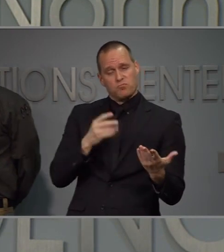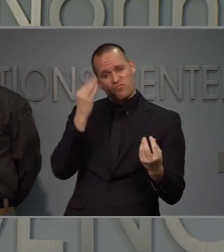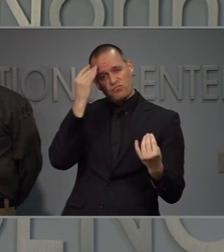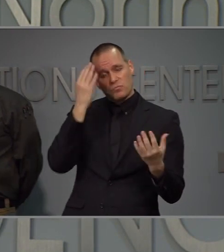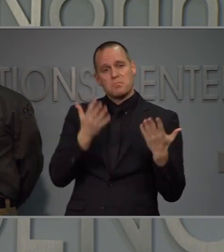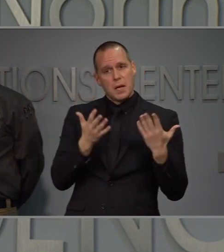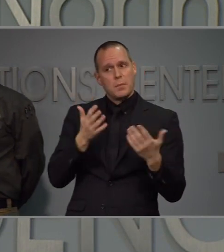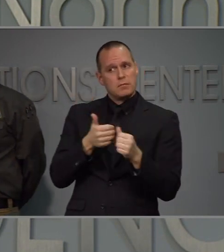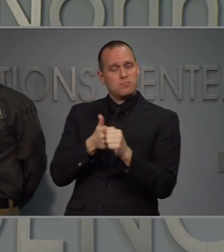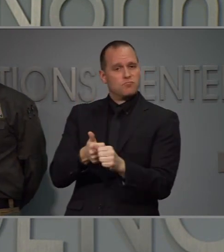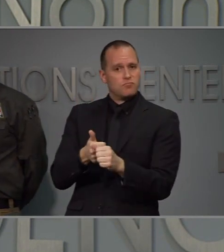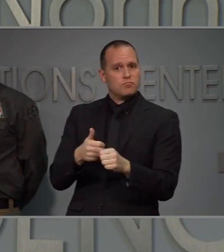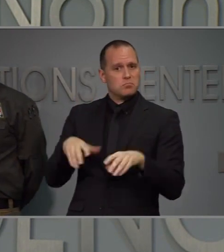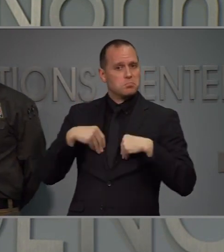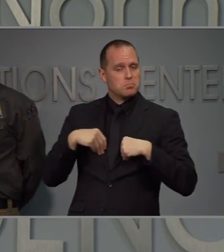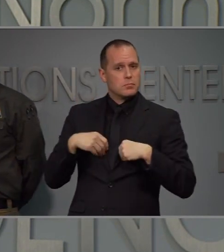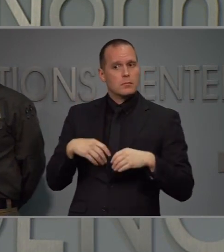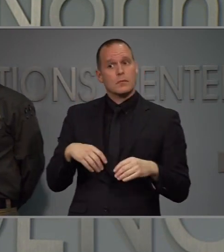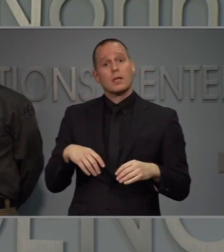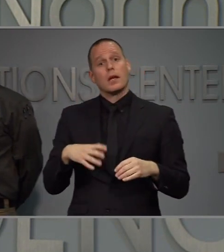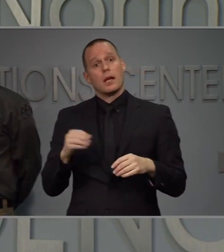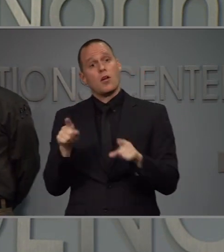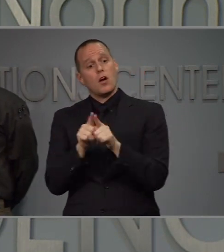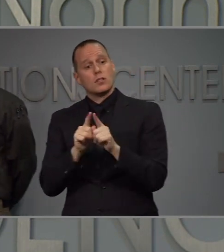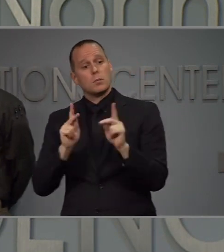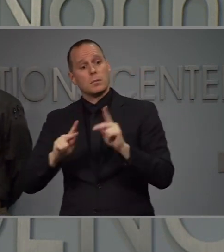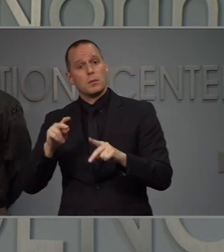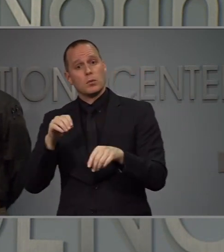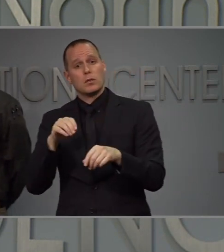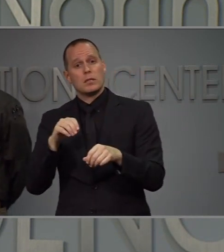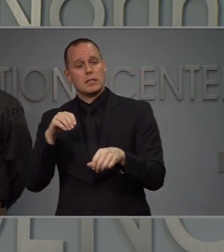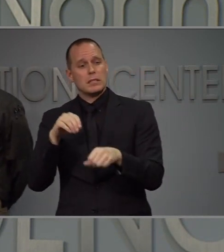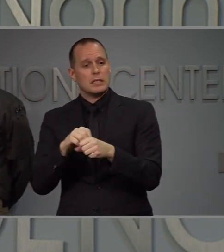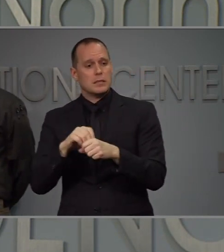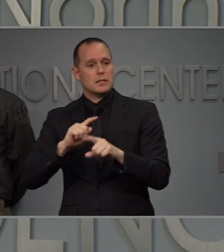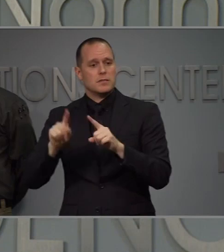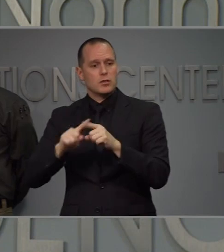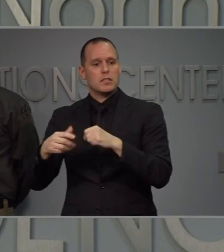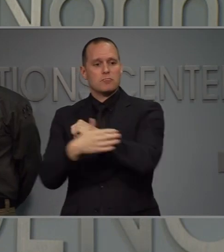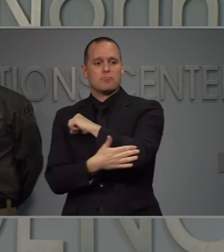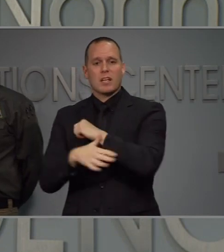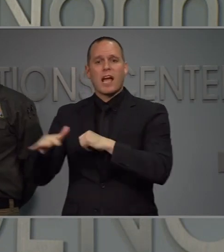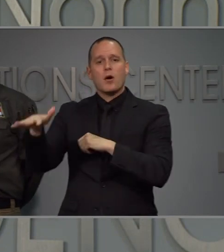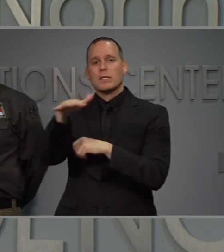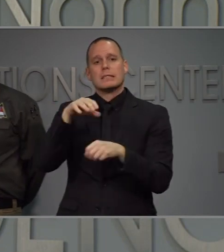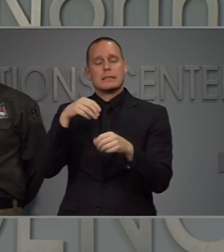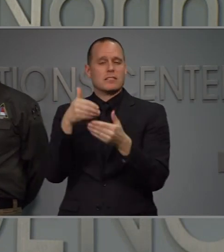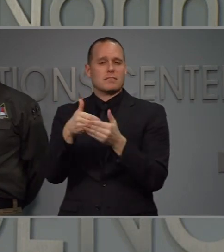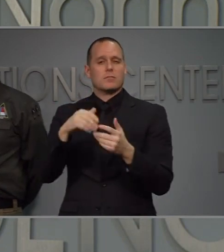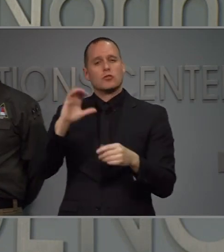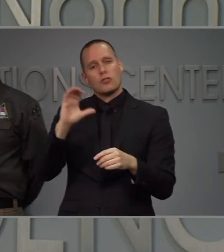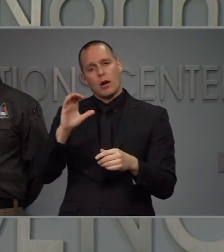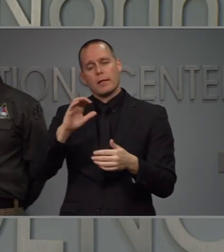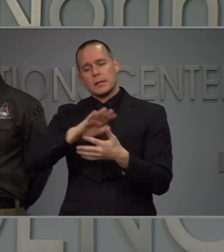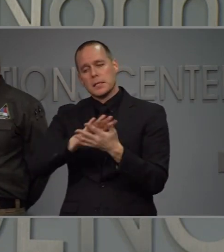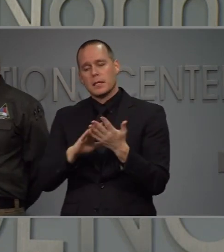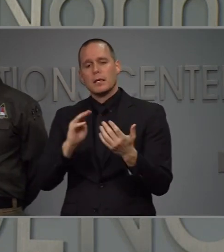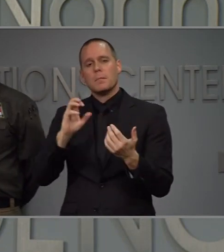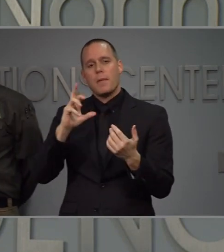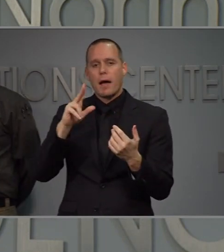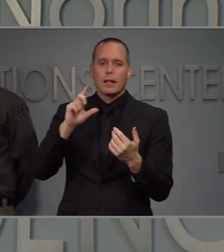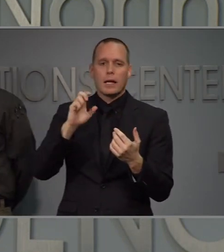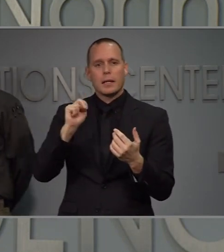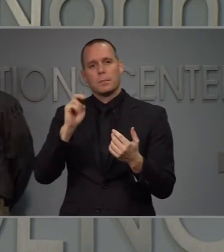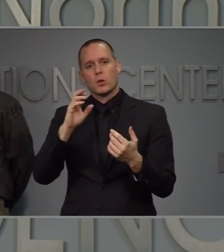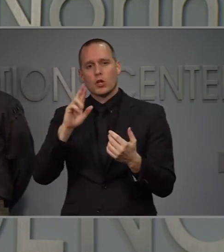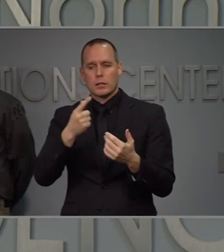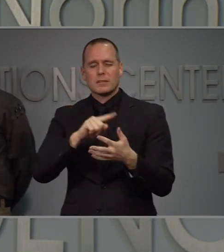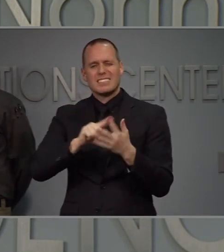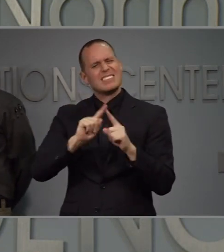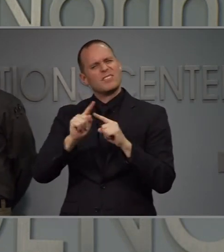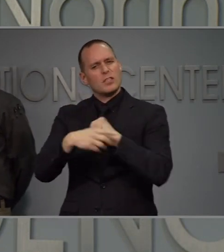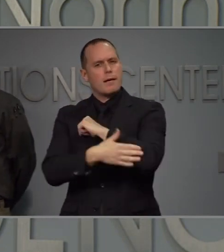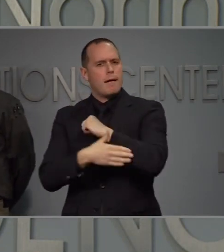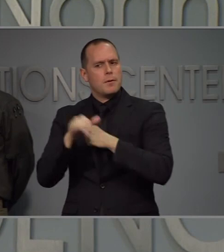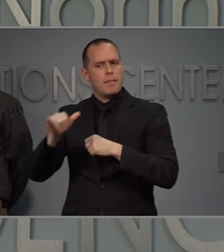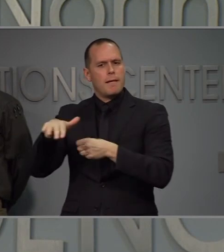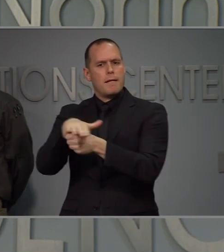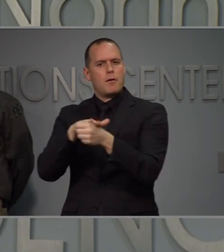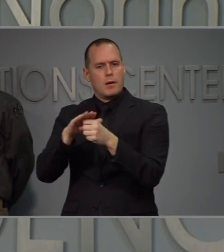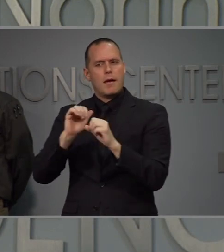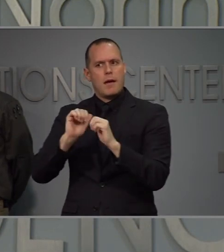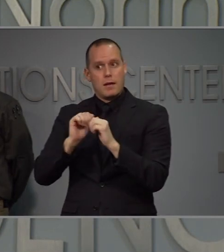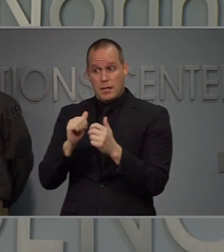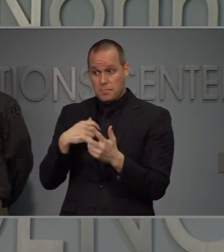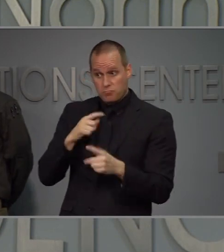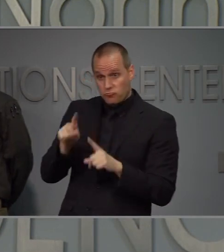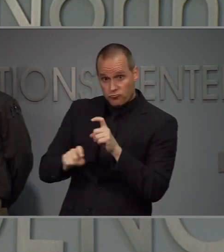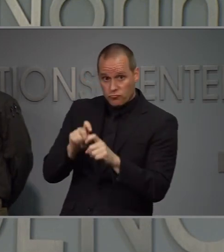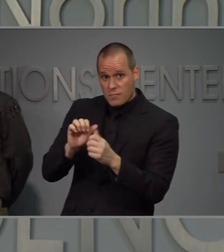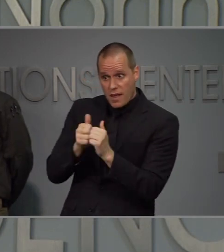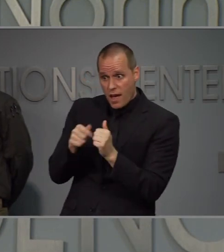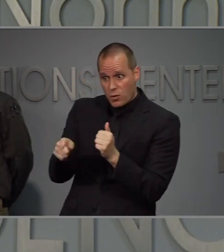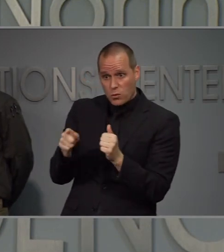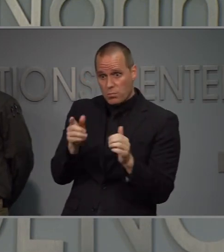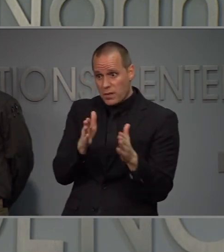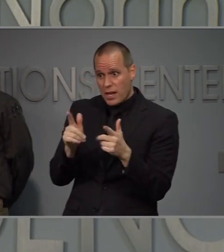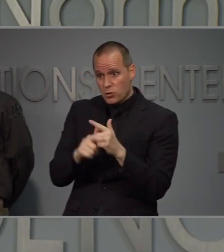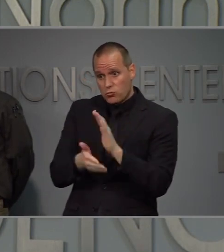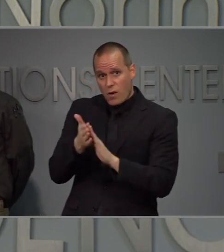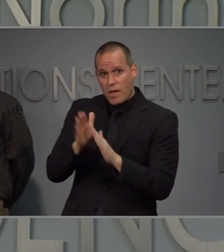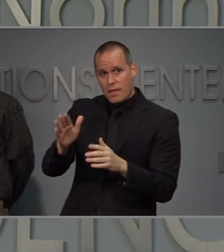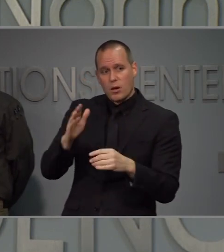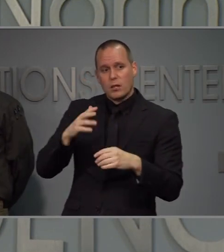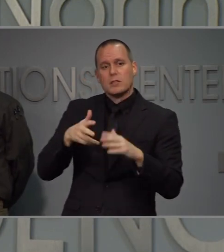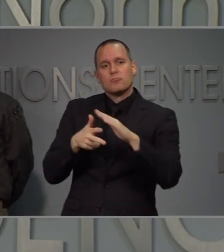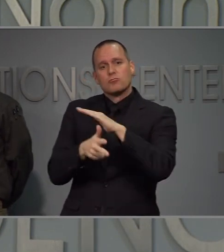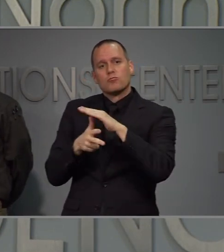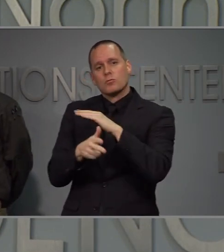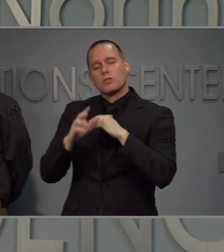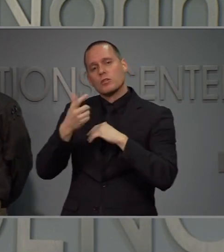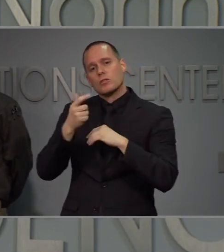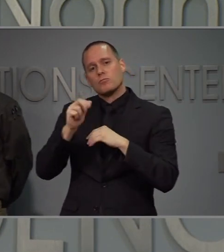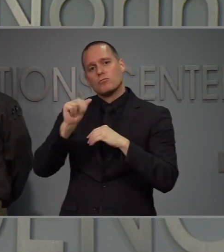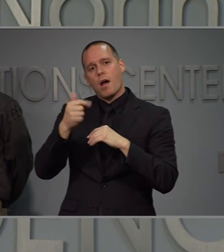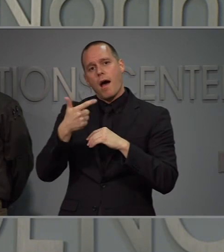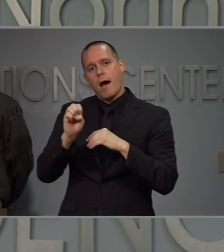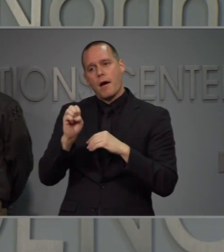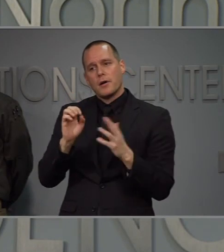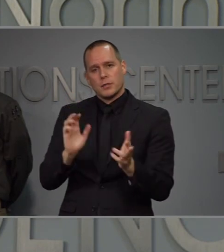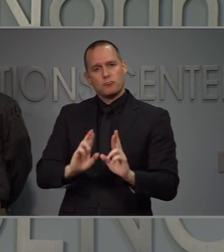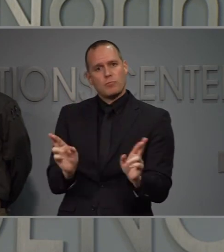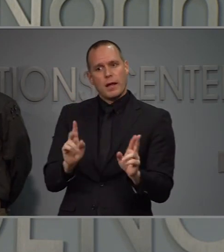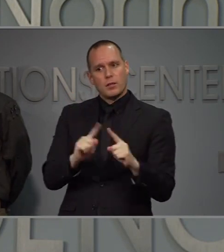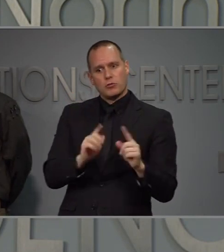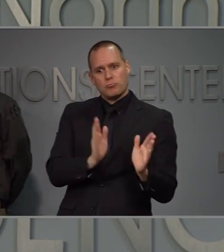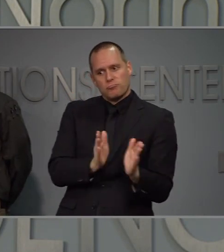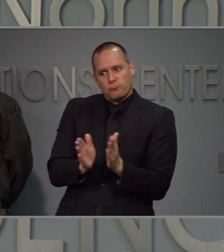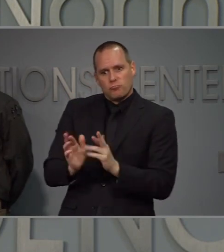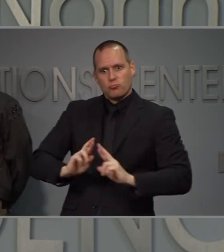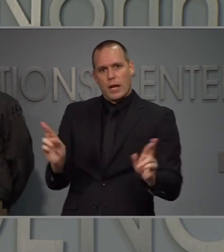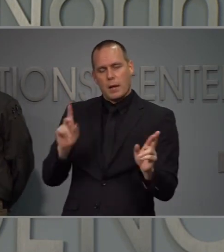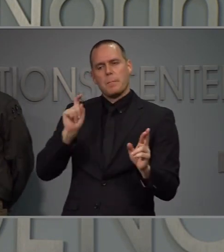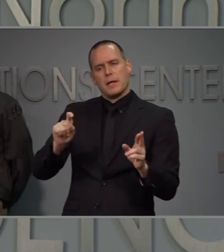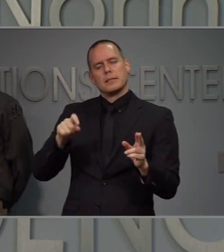Analizando esta propuesta en y también estamos hablando con